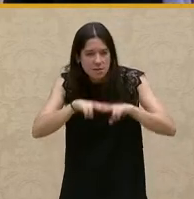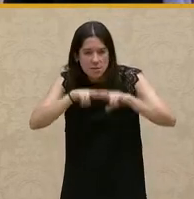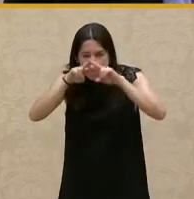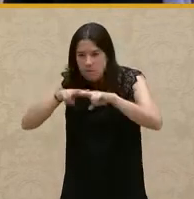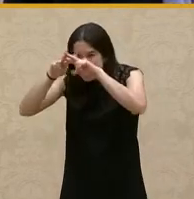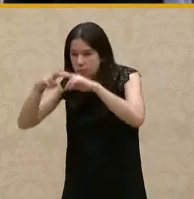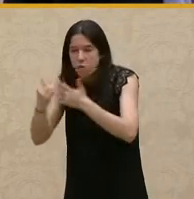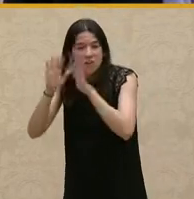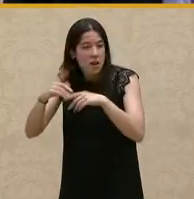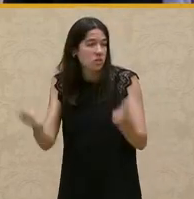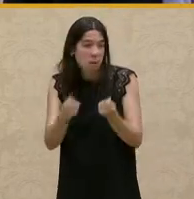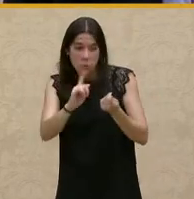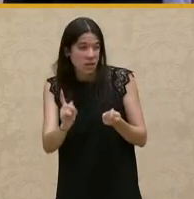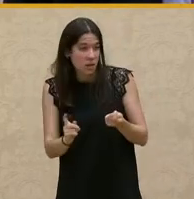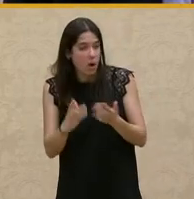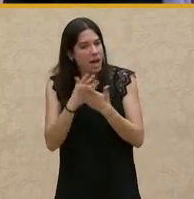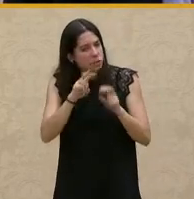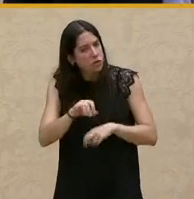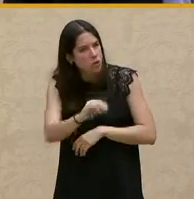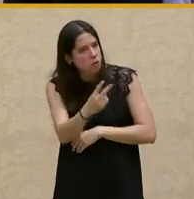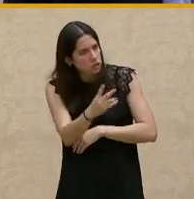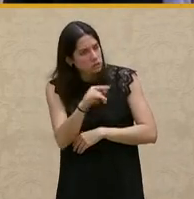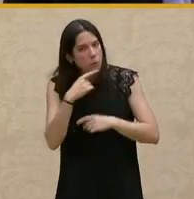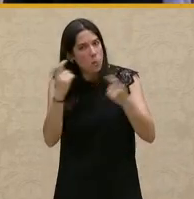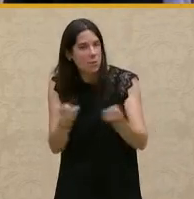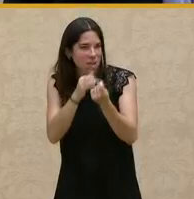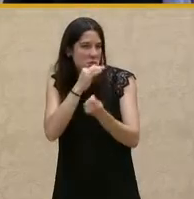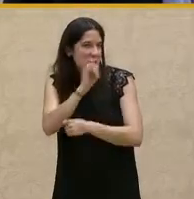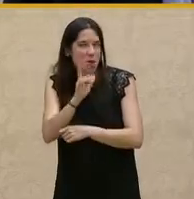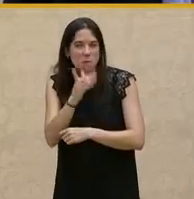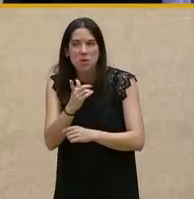publiquen, que no se hayan llegado a hacer públicos porque, en algunos términos y en